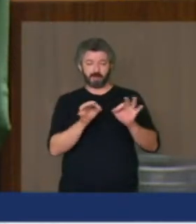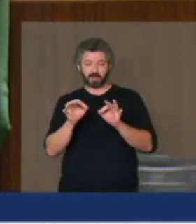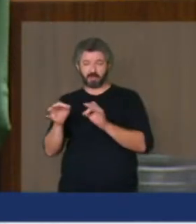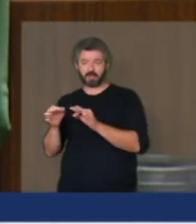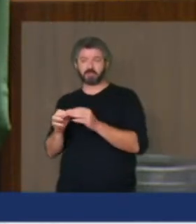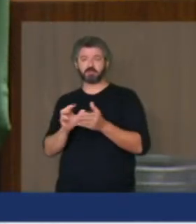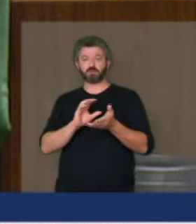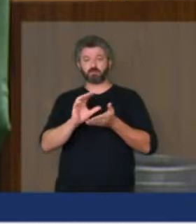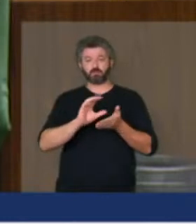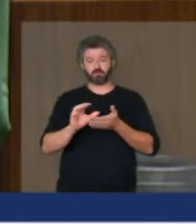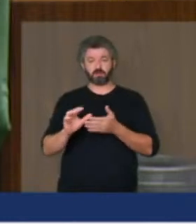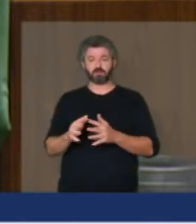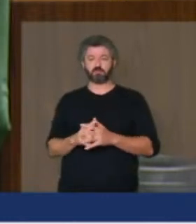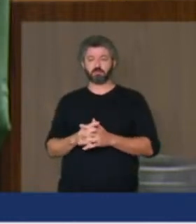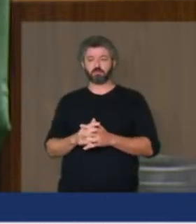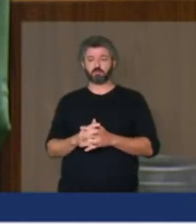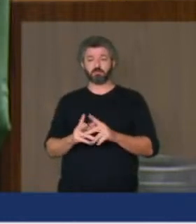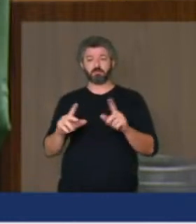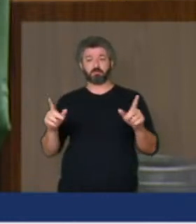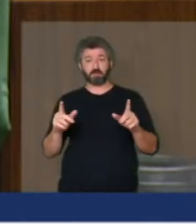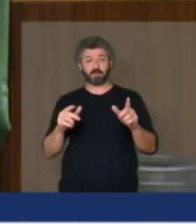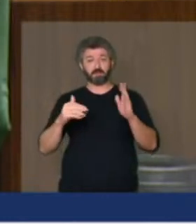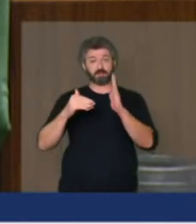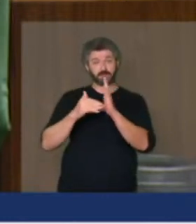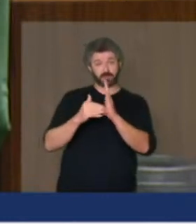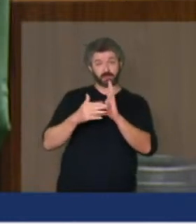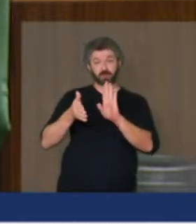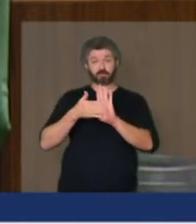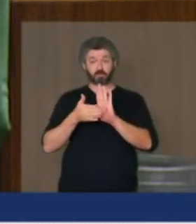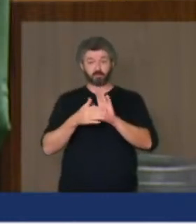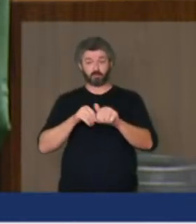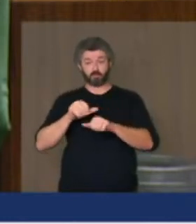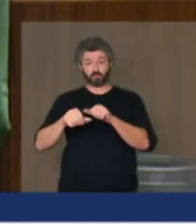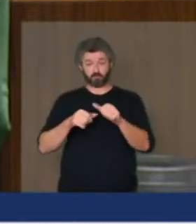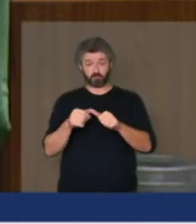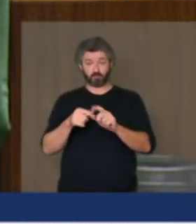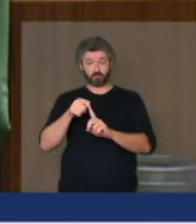PARA O MÊS DE SETEMBRO. NO ENTENDIMENTO QUE O DEPUTADO JÚ LIO... NO ENTENDIMENTO COM O DEPUTADO PEDRO WESTPHALEN,